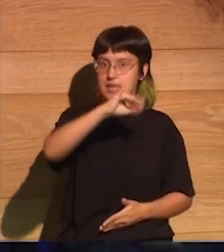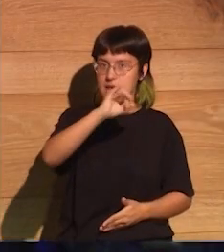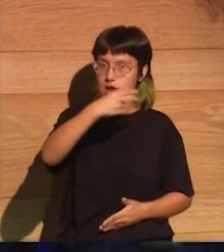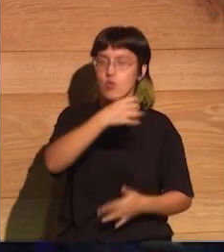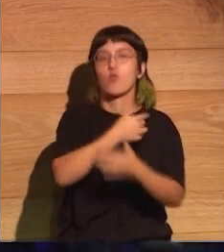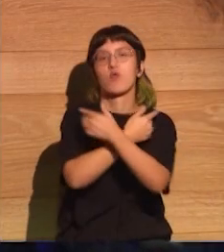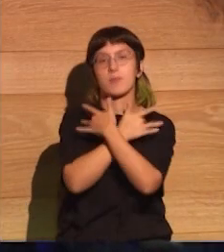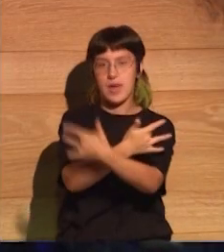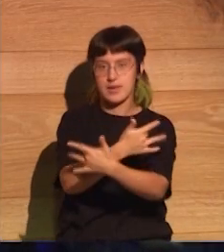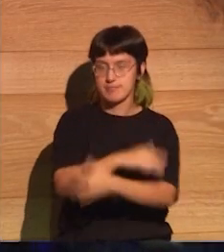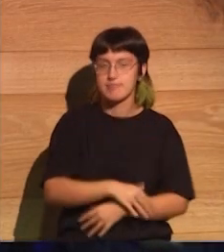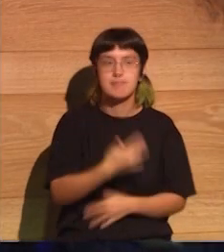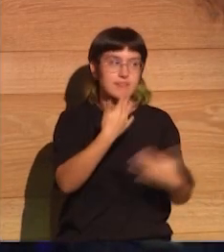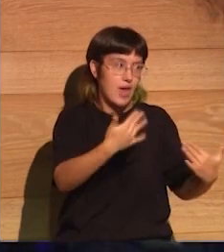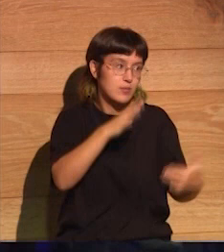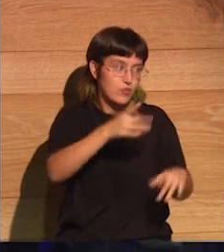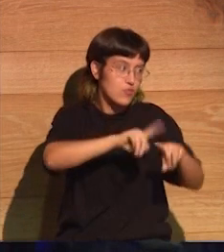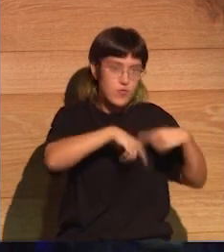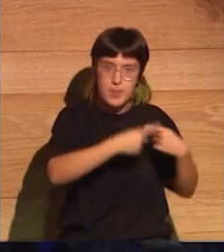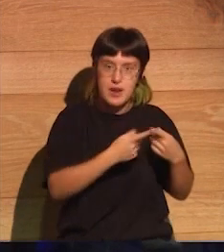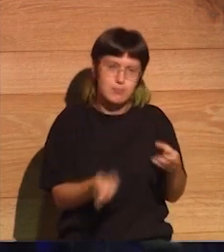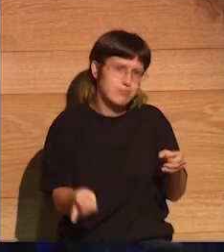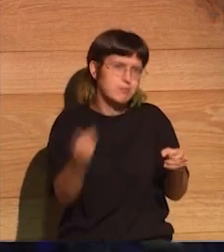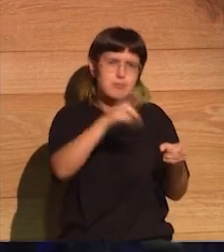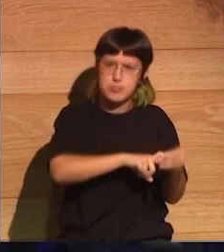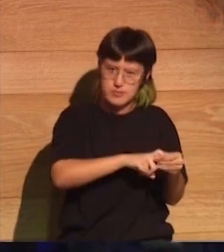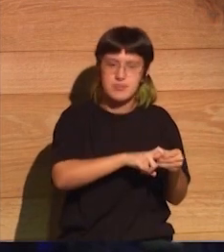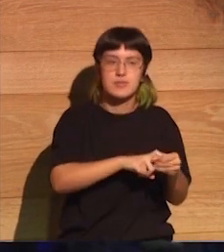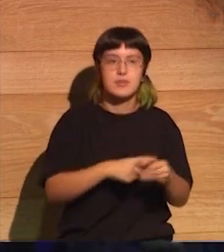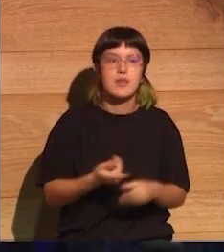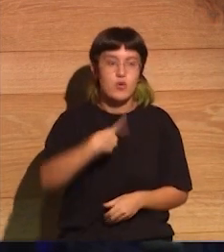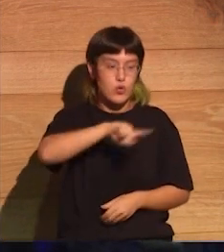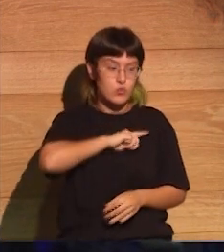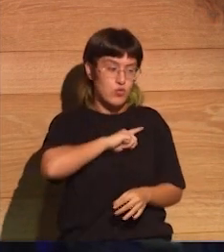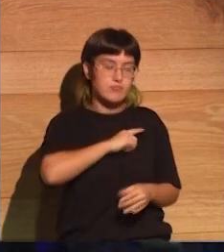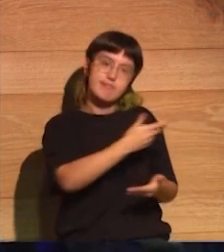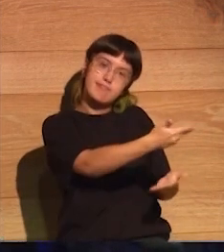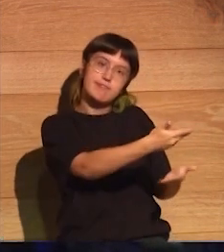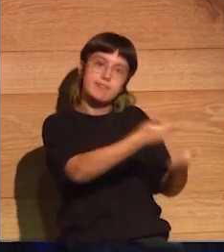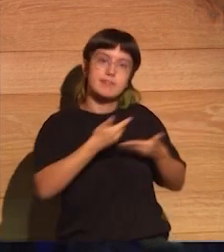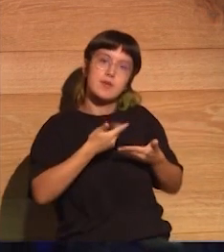a formar parte de esta gran familia que es enlightED que nos invitaron a co-organizar este evento y le hemos dado algún dolor de cabeza